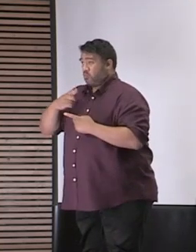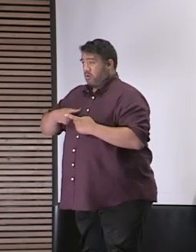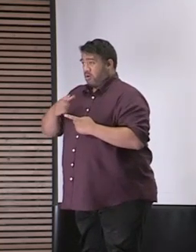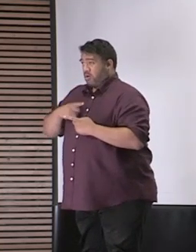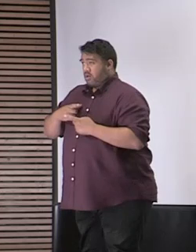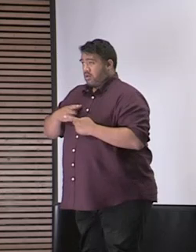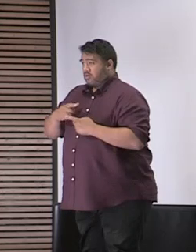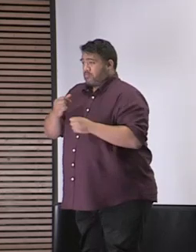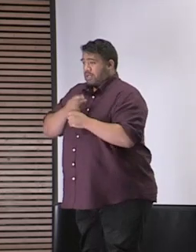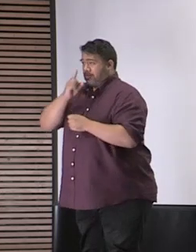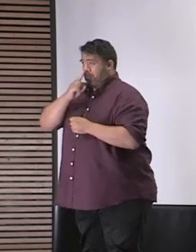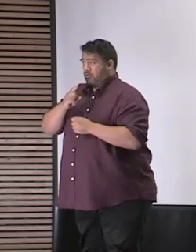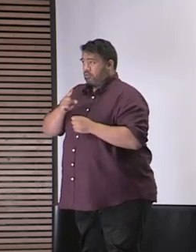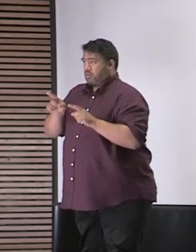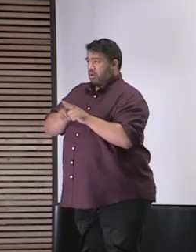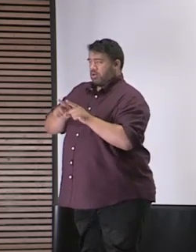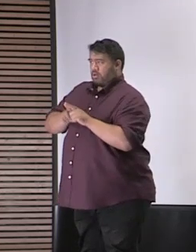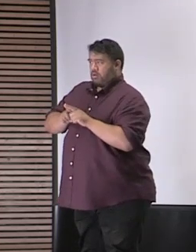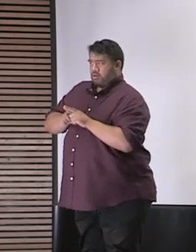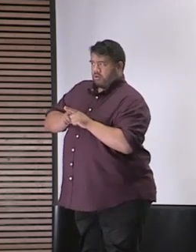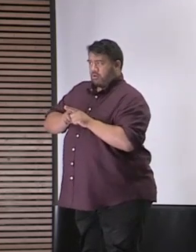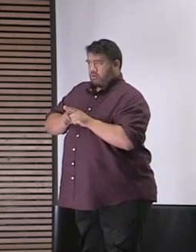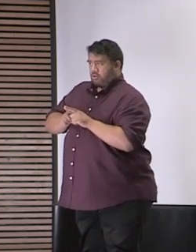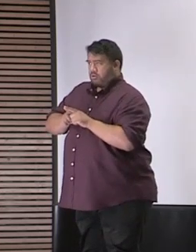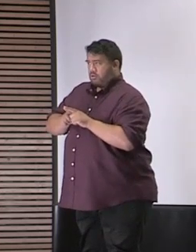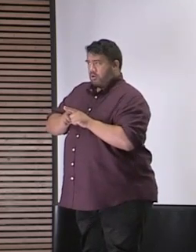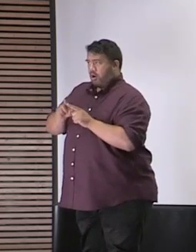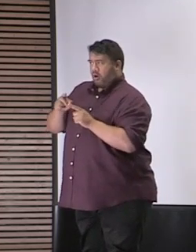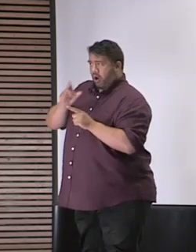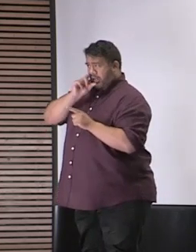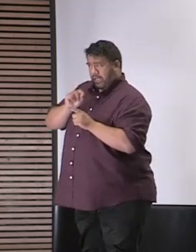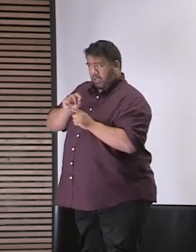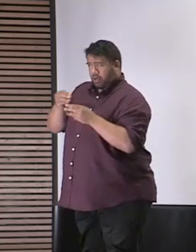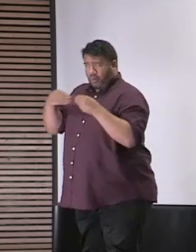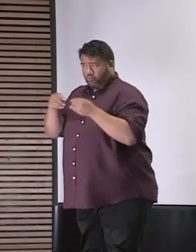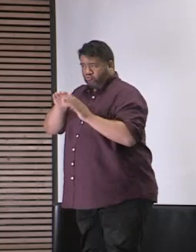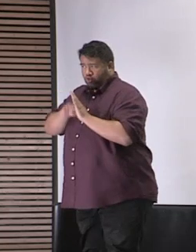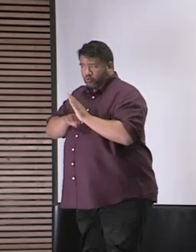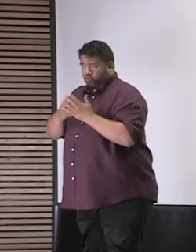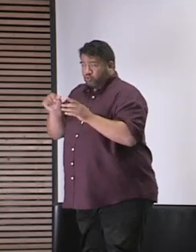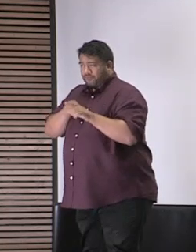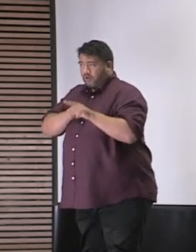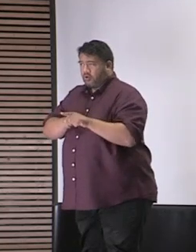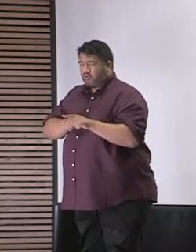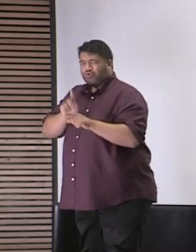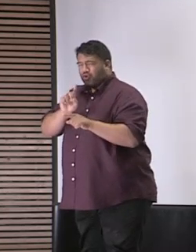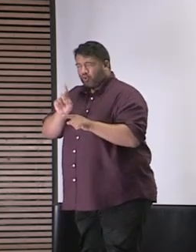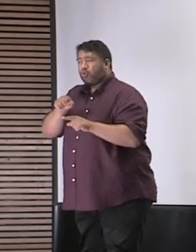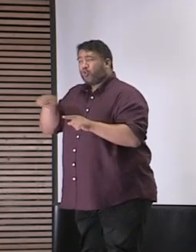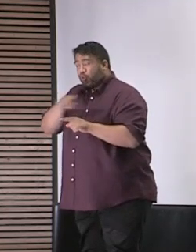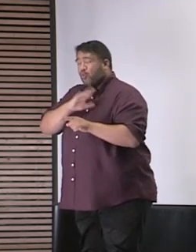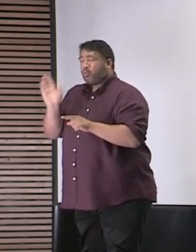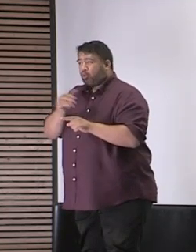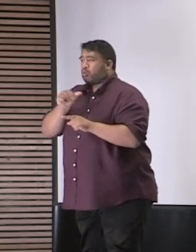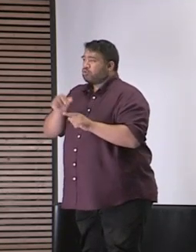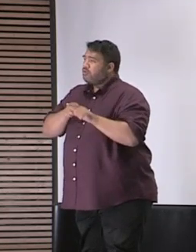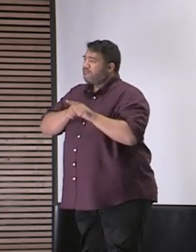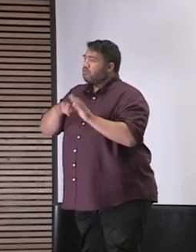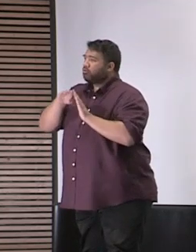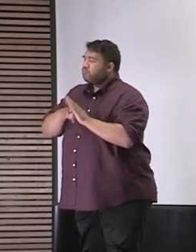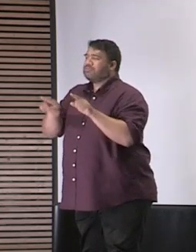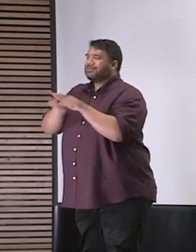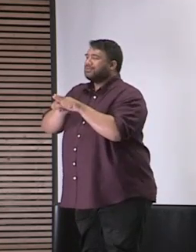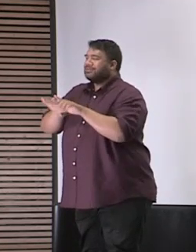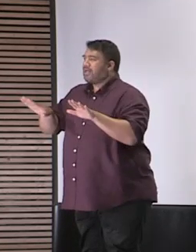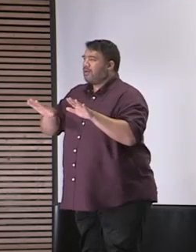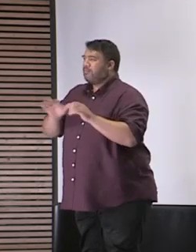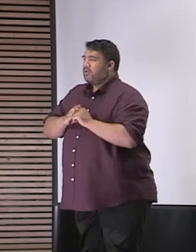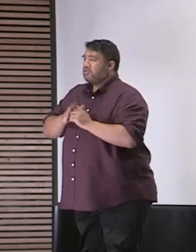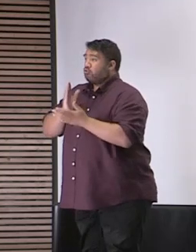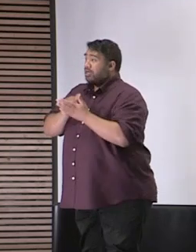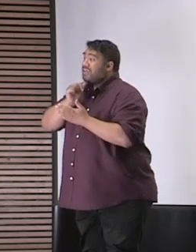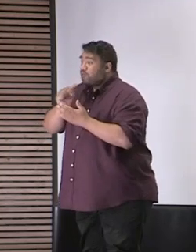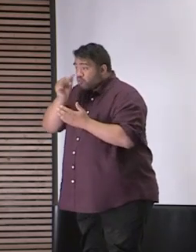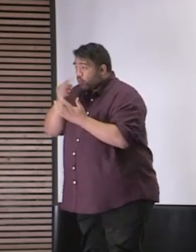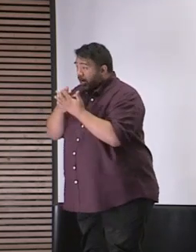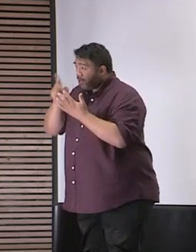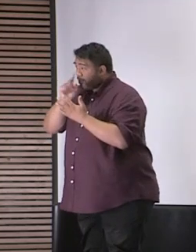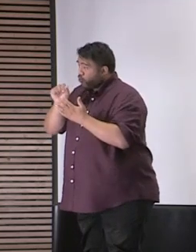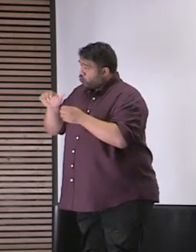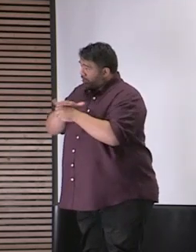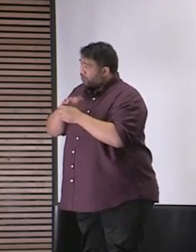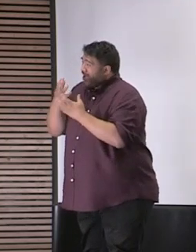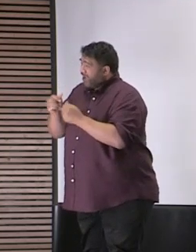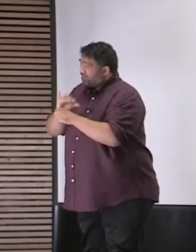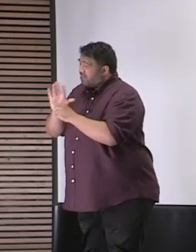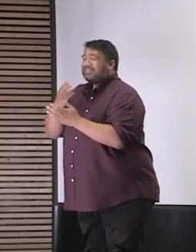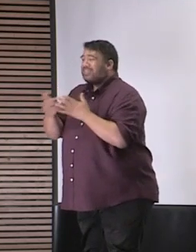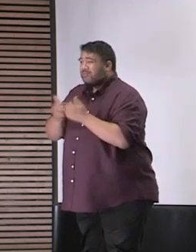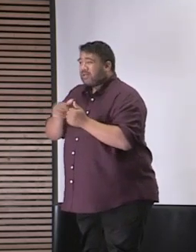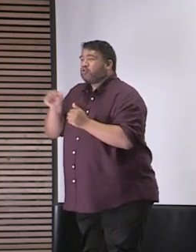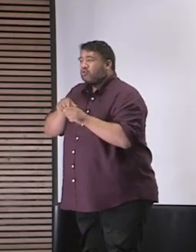personas. Jacinda Ardern: si se